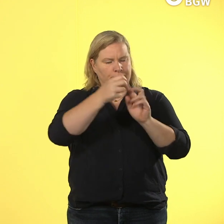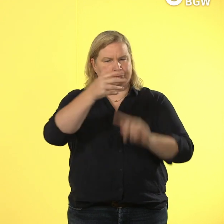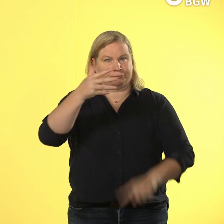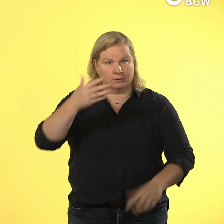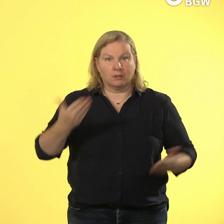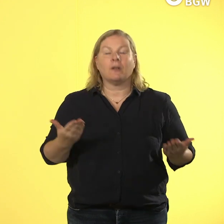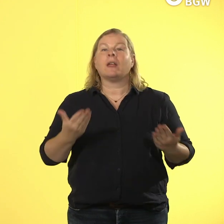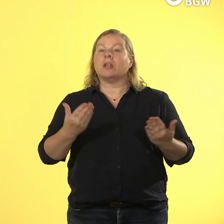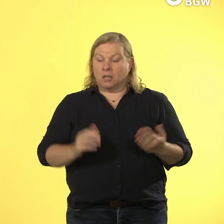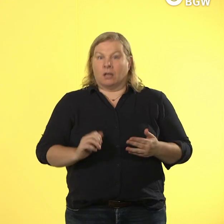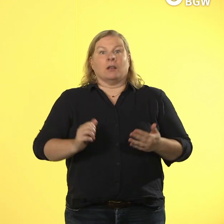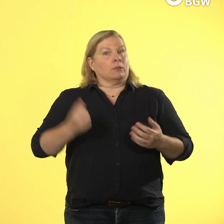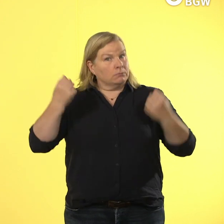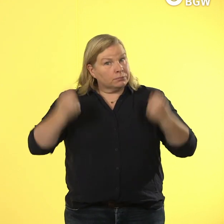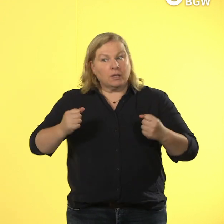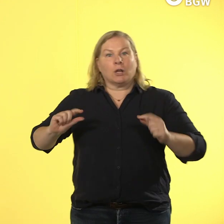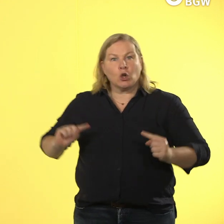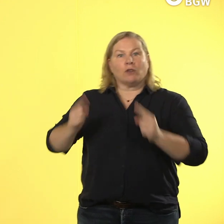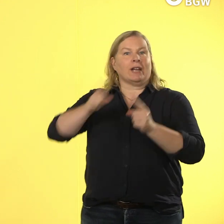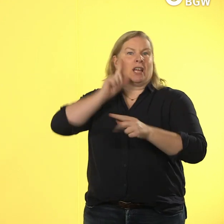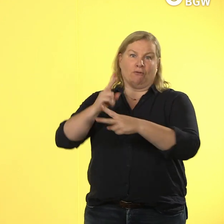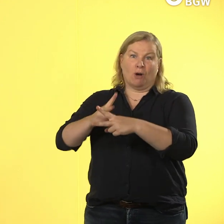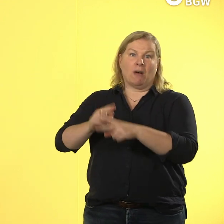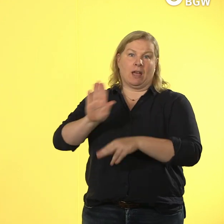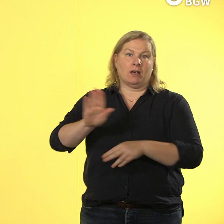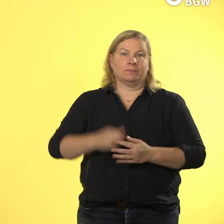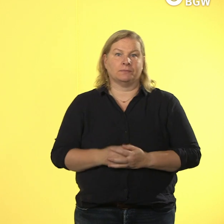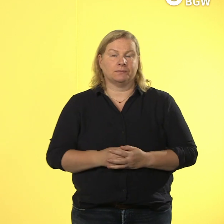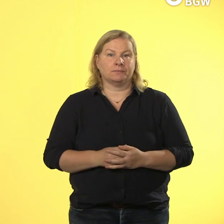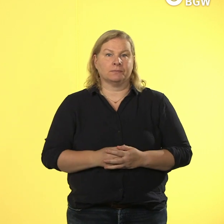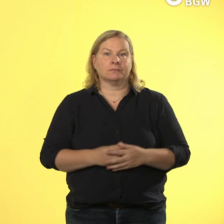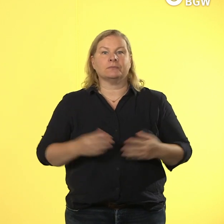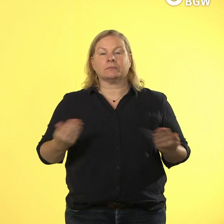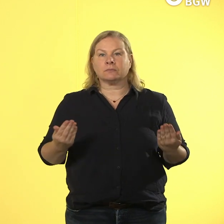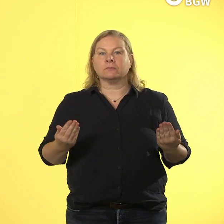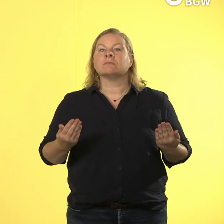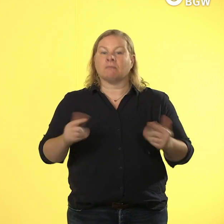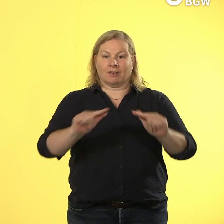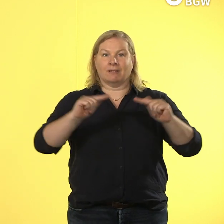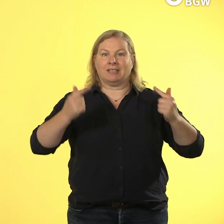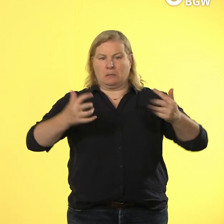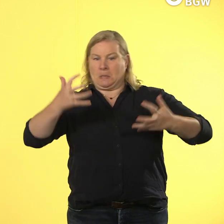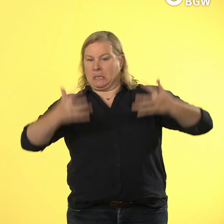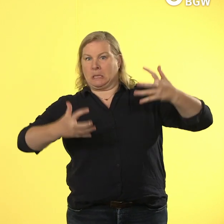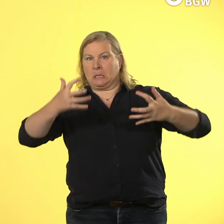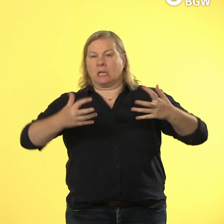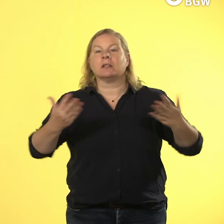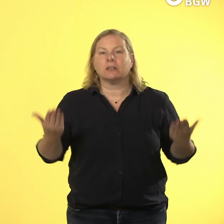Wie so häufig, haben dadurch dass sich Team nicht einig wird, die herausfordernden Verhaltensweisen von Frau Meier zugenommen.